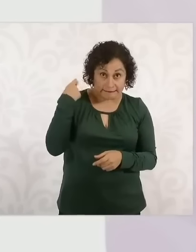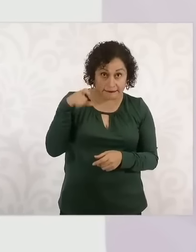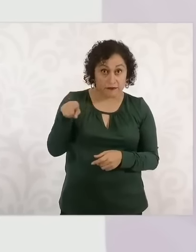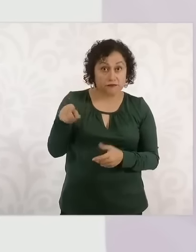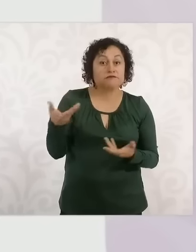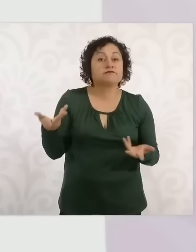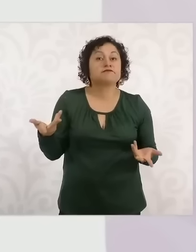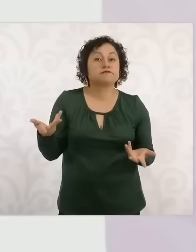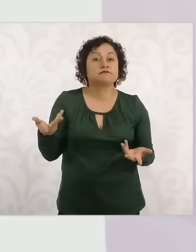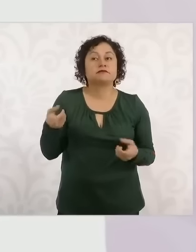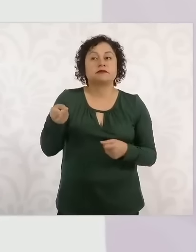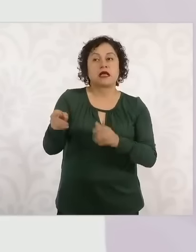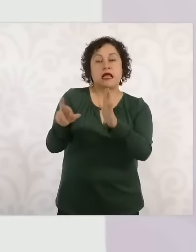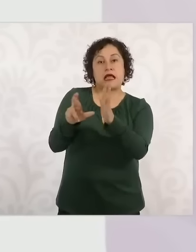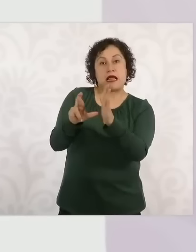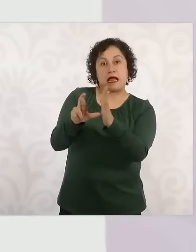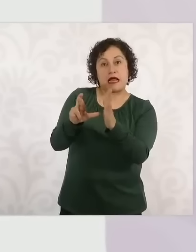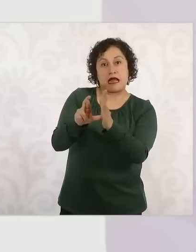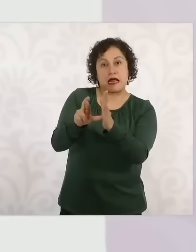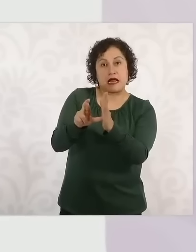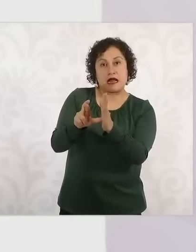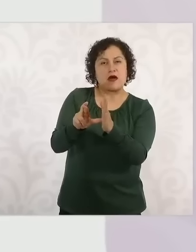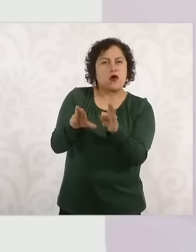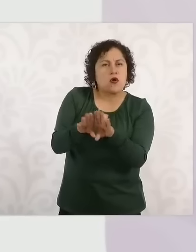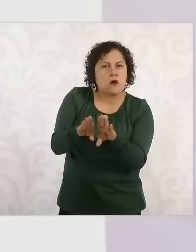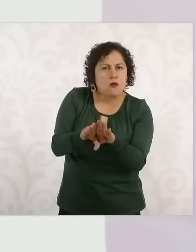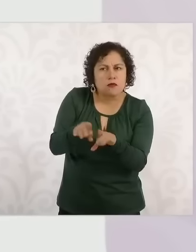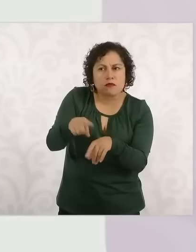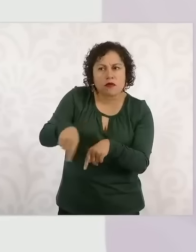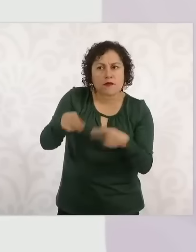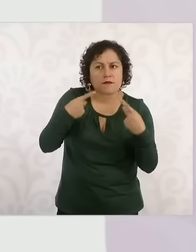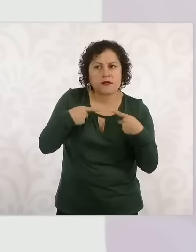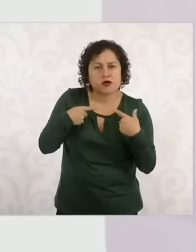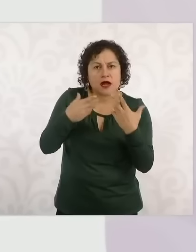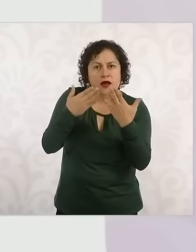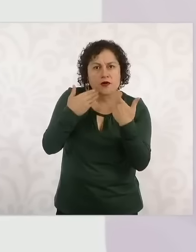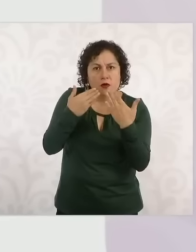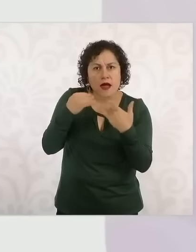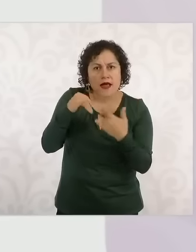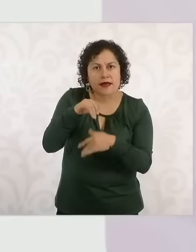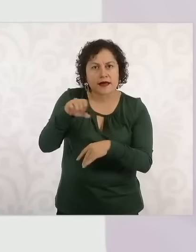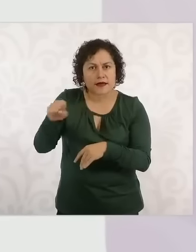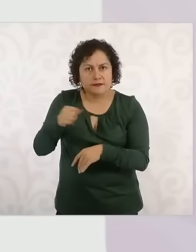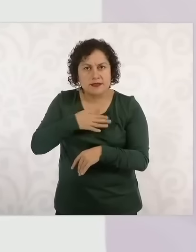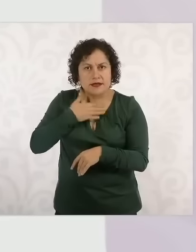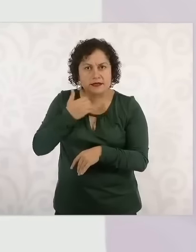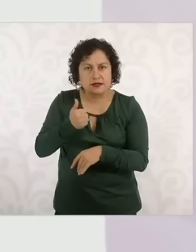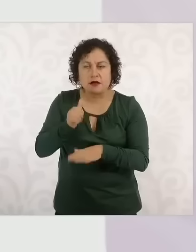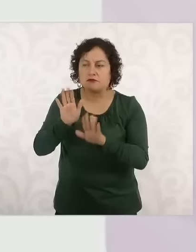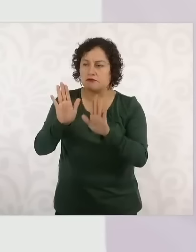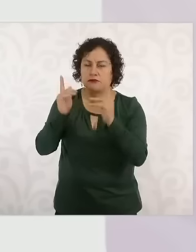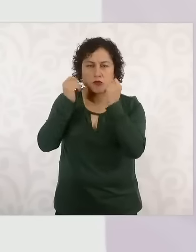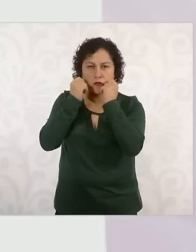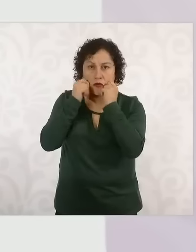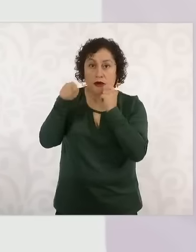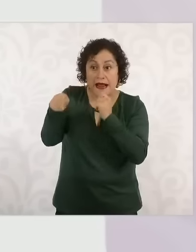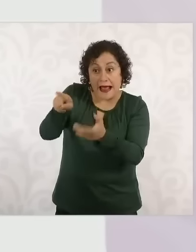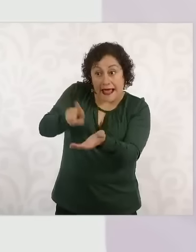se credencializaría los que tienen IMS e ISTE. Si el gobernador del estado de Querétaro dice,